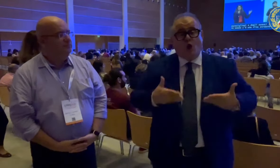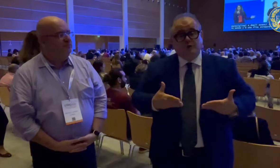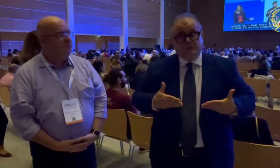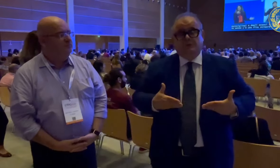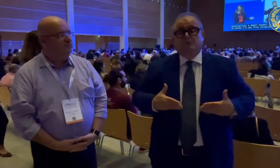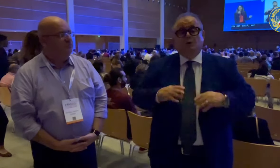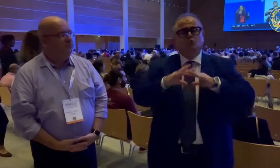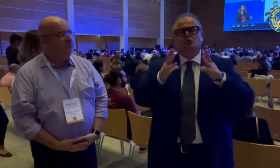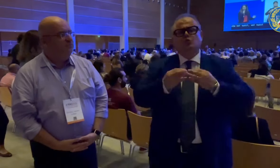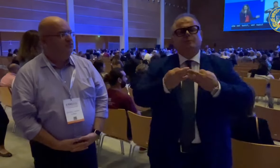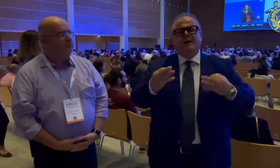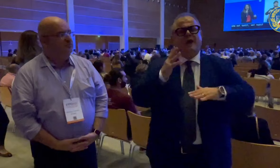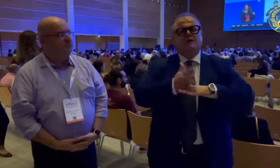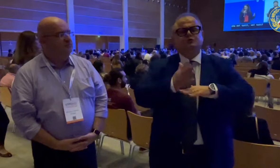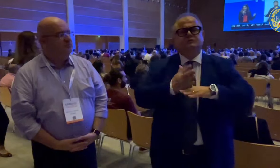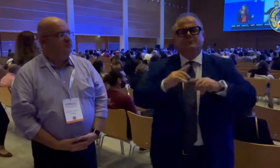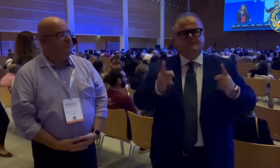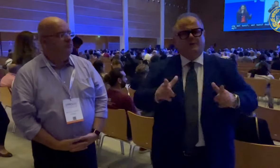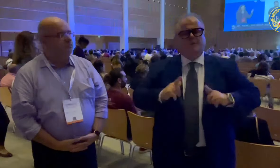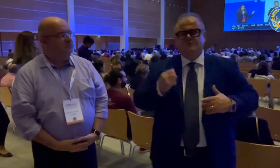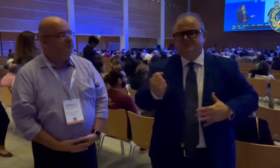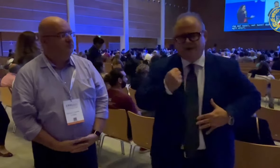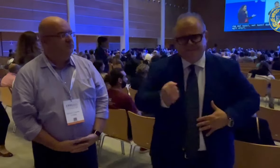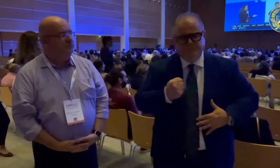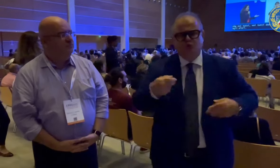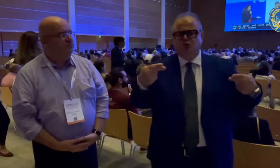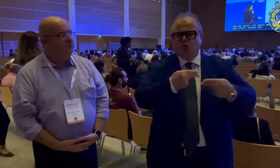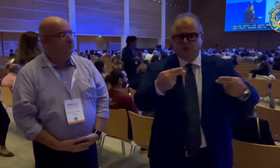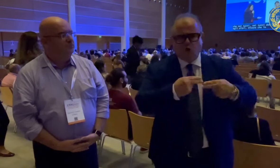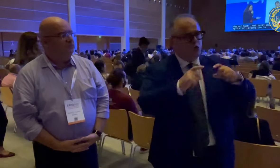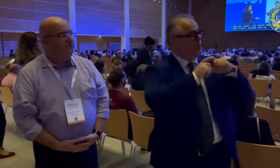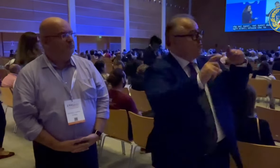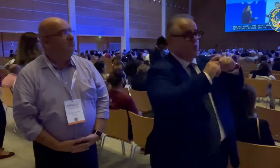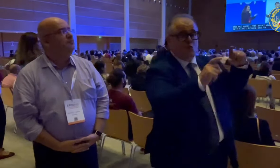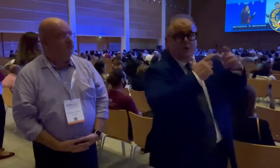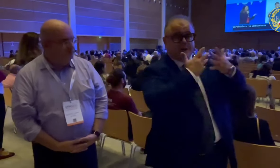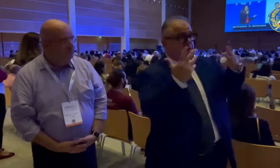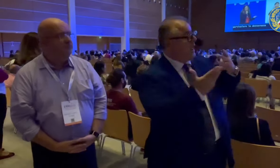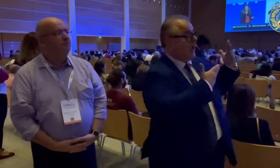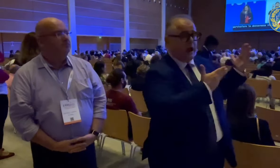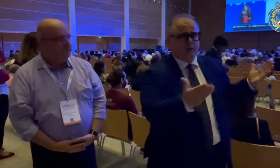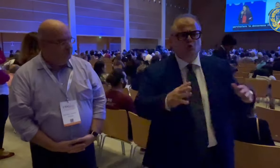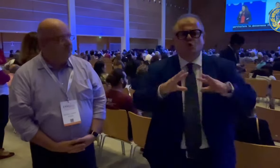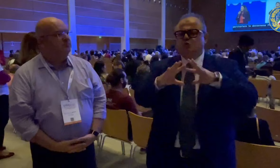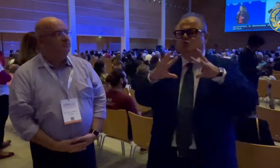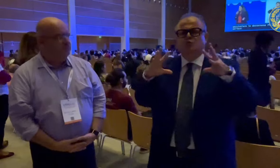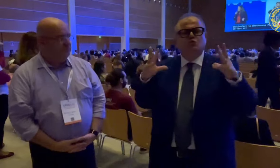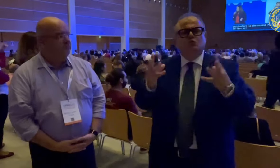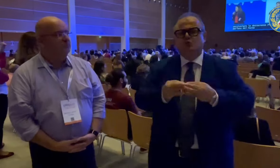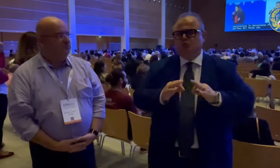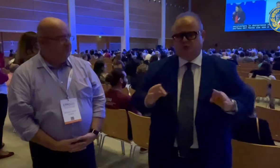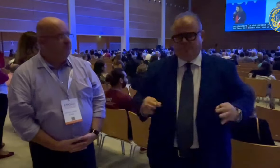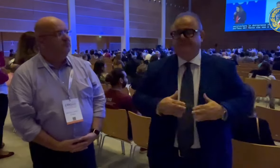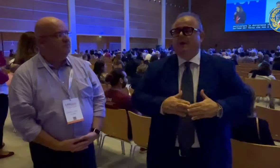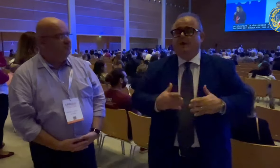Nel corso di questi due giorni nulla da eccepire in tema accessibilità, è stato garantito il servizio di interpretariato, la sottotitolazione, è andato tutto benissimo.